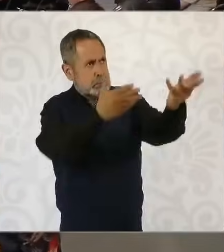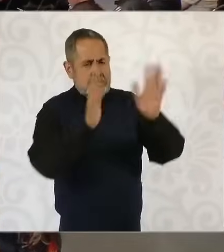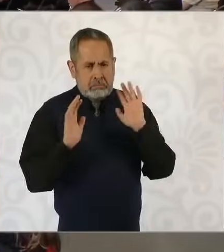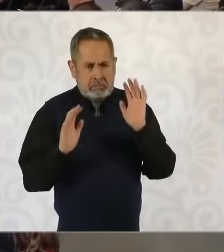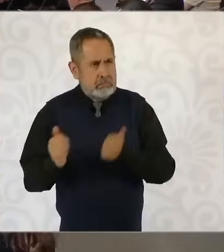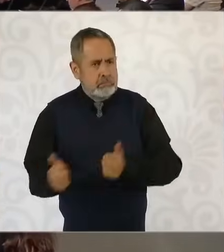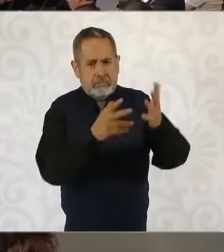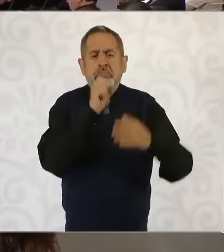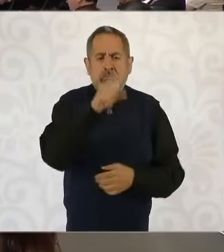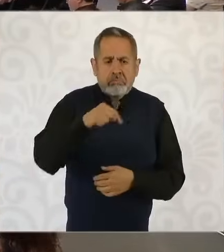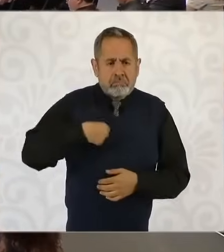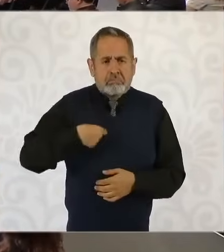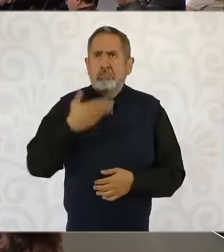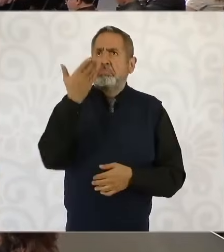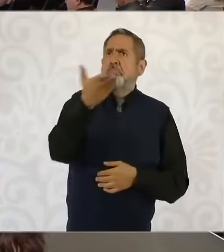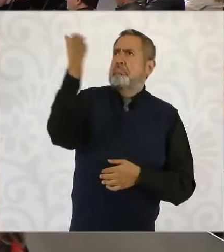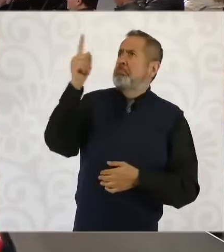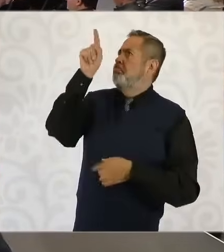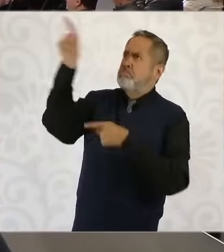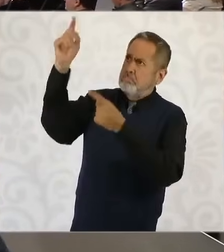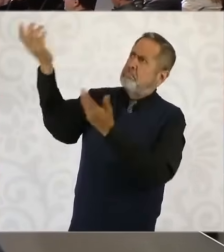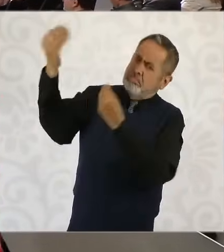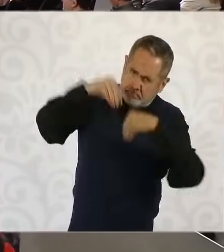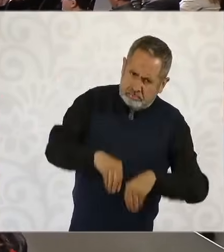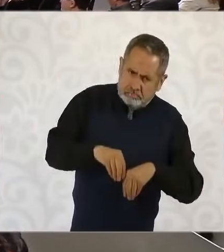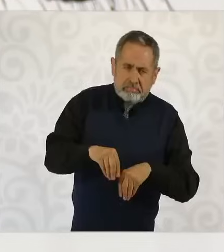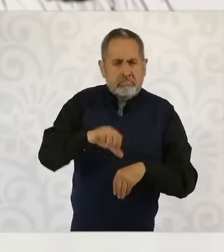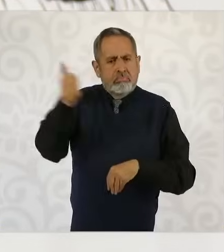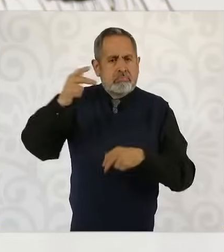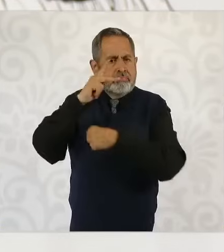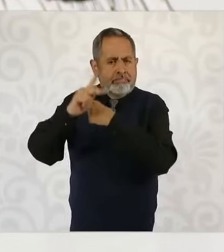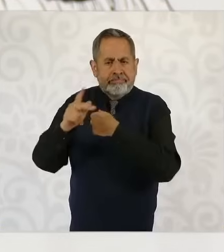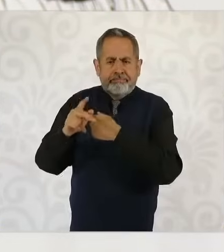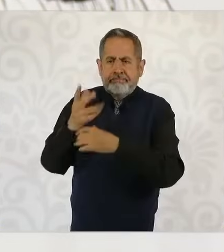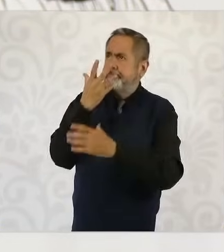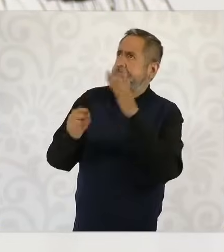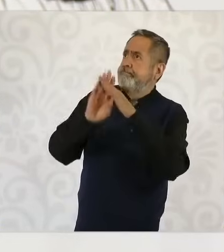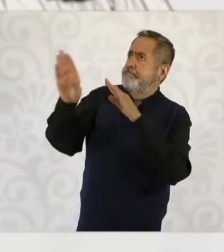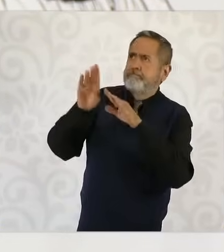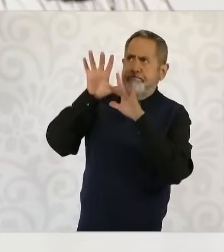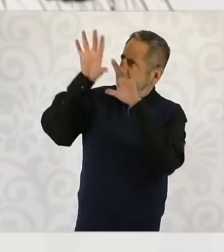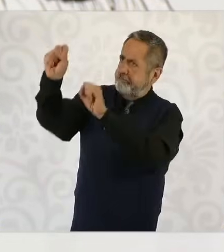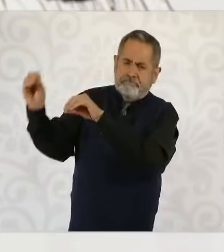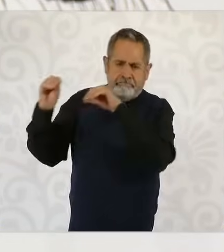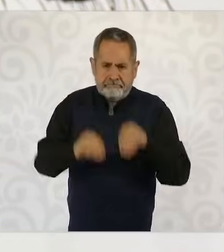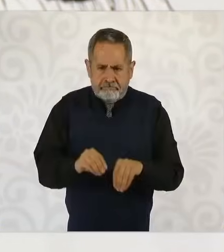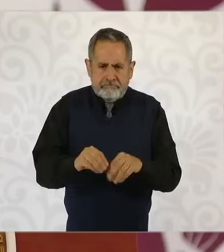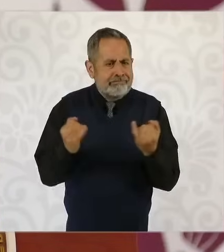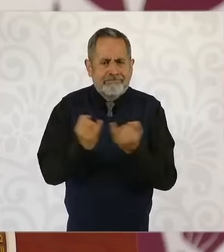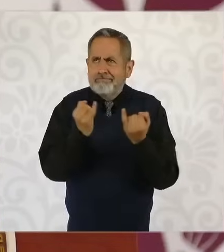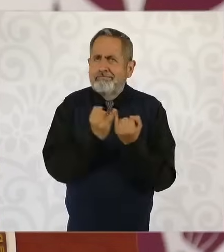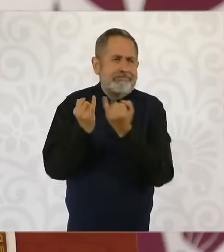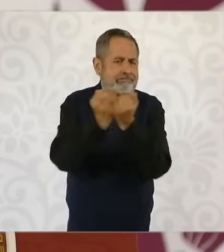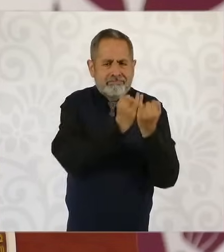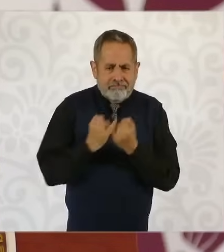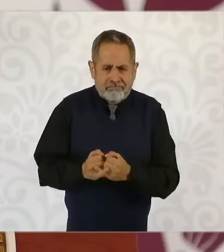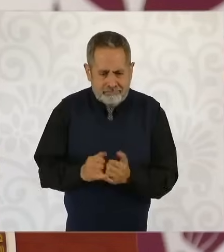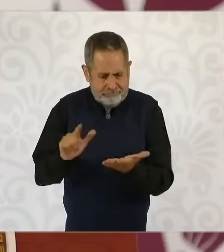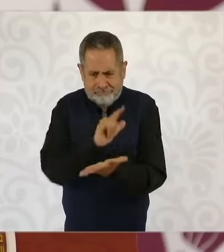pedimos extradiciones a otros países entonces eso no ha cambiado en nuestras leyes no ha